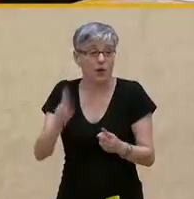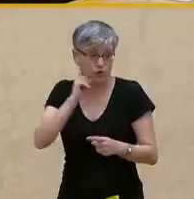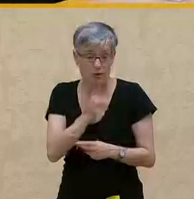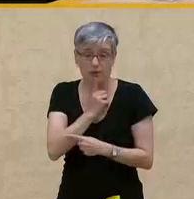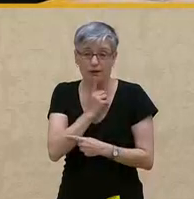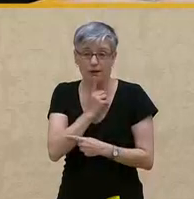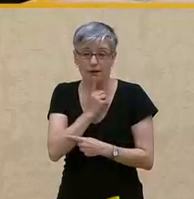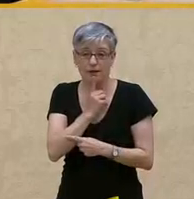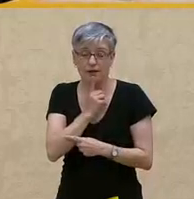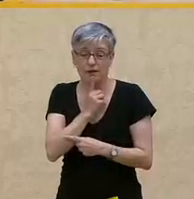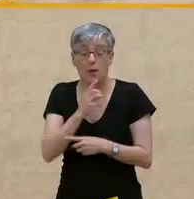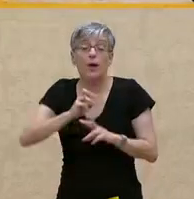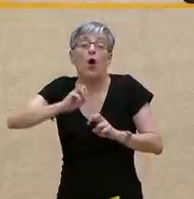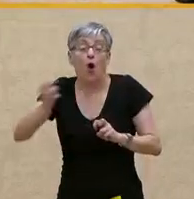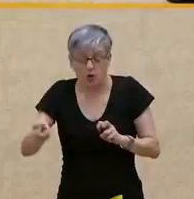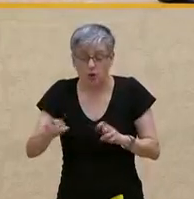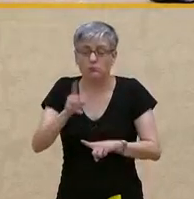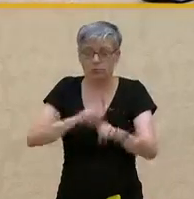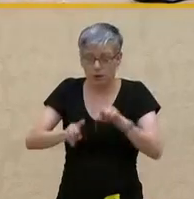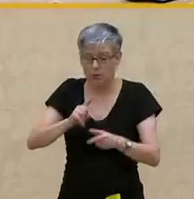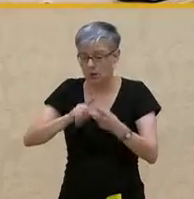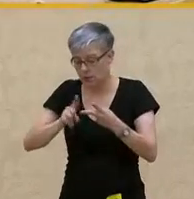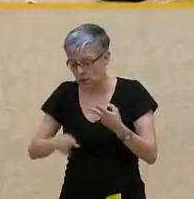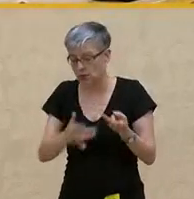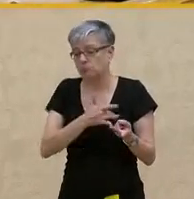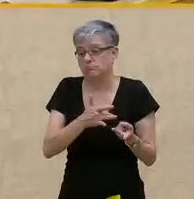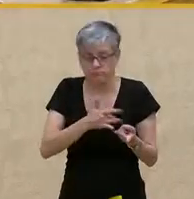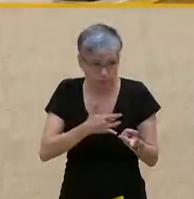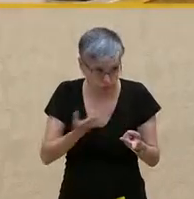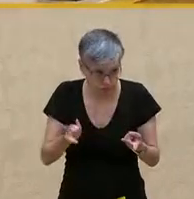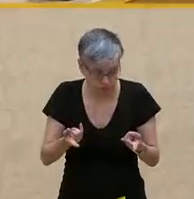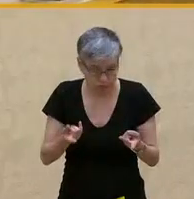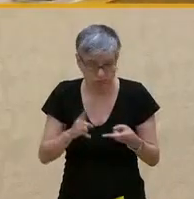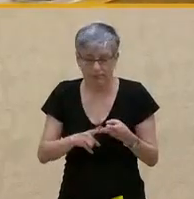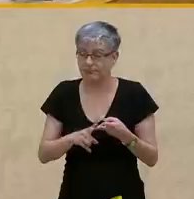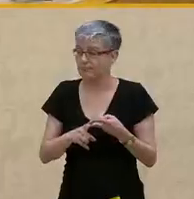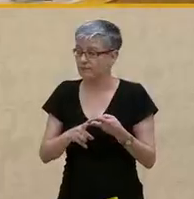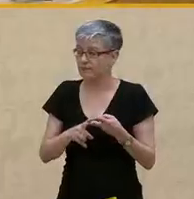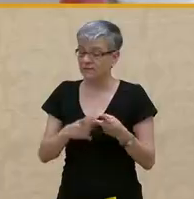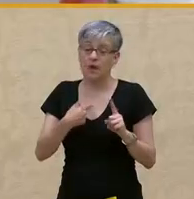también pueden dar otros tipos de problemas, ya sean cardiológicos, de leves o graves,